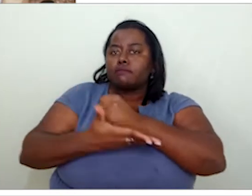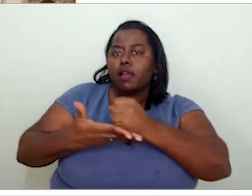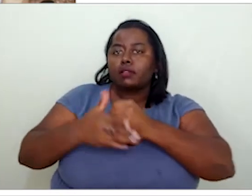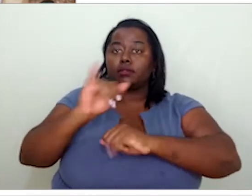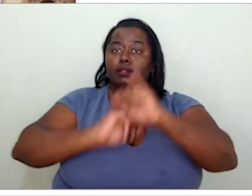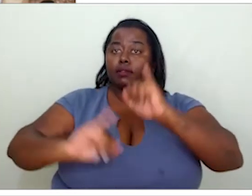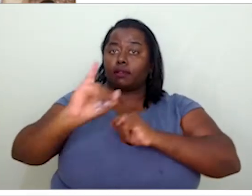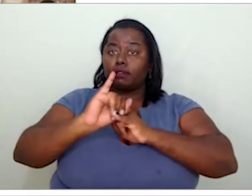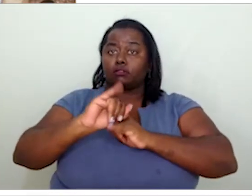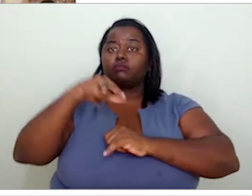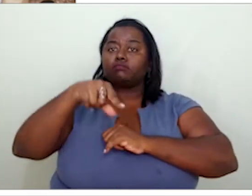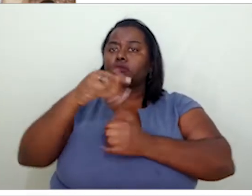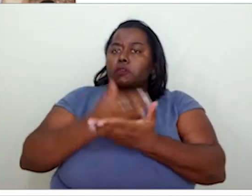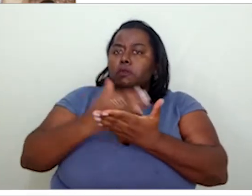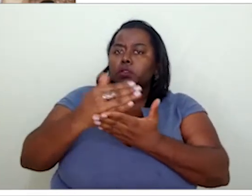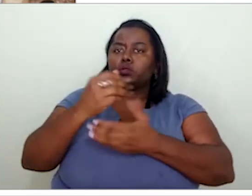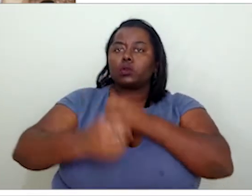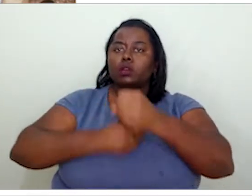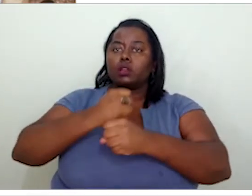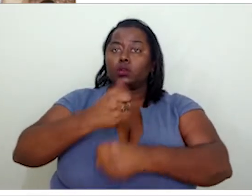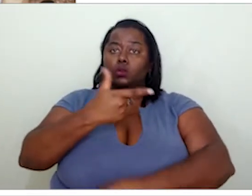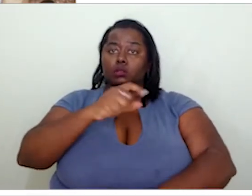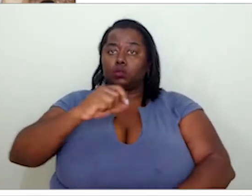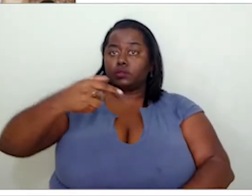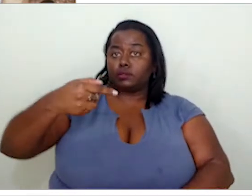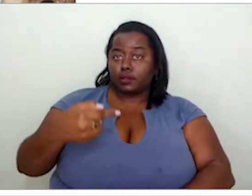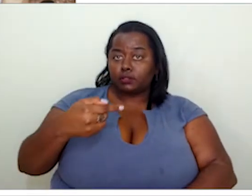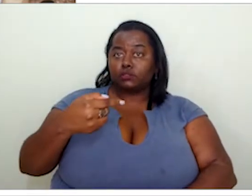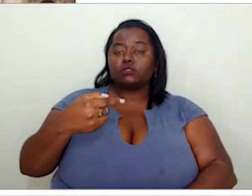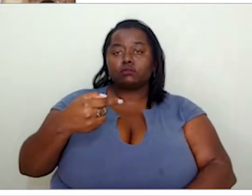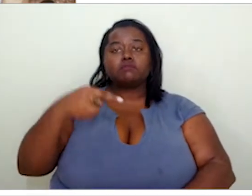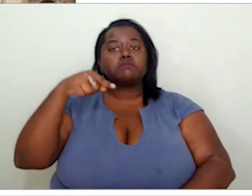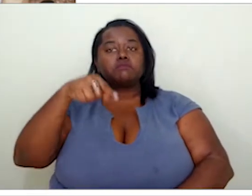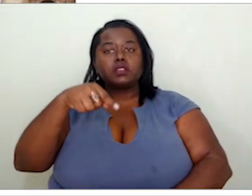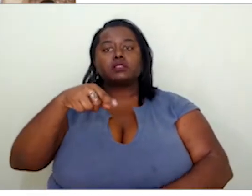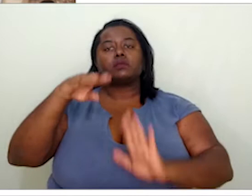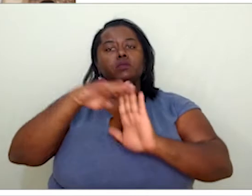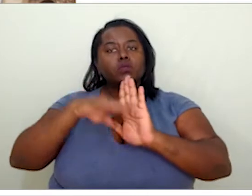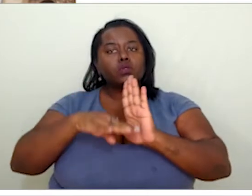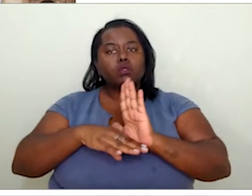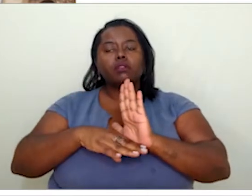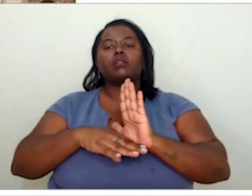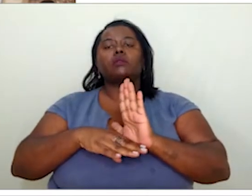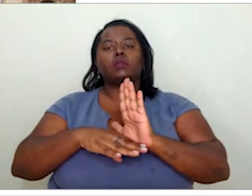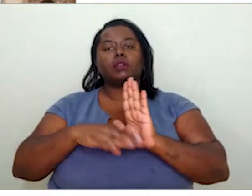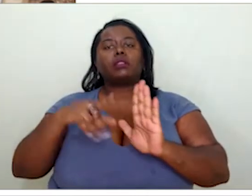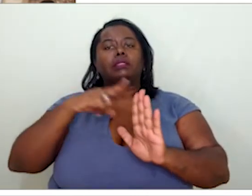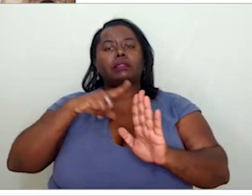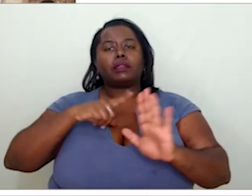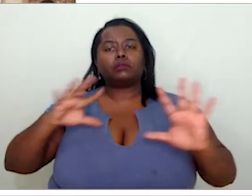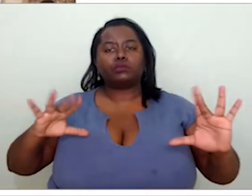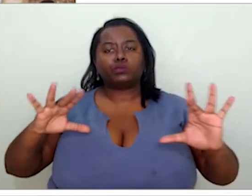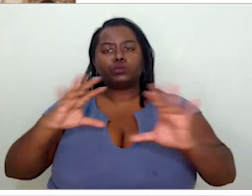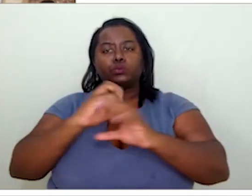es un programa de un año y tenemos en total ocho días de contacto cara a cara,